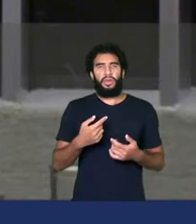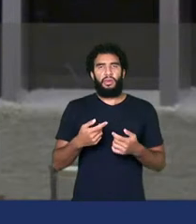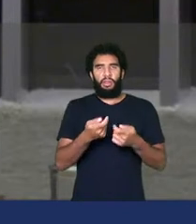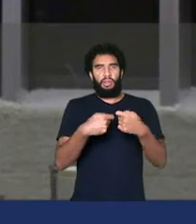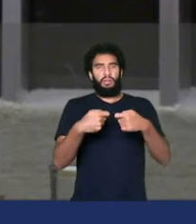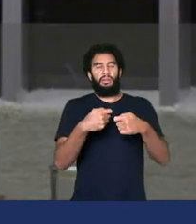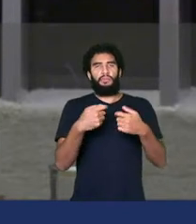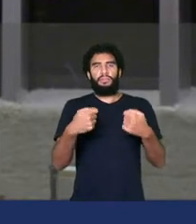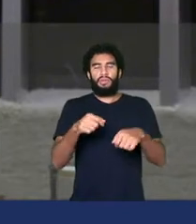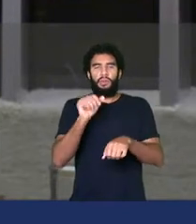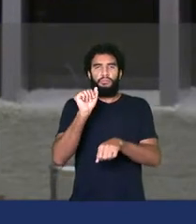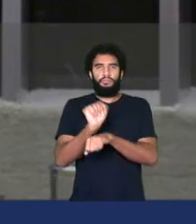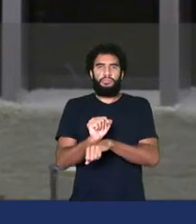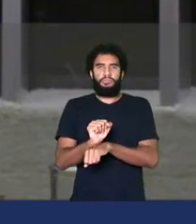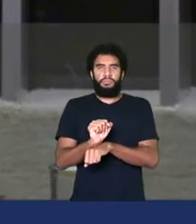HÁ QUE SE MERCADORIZAR O